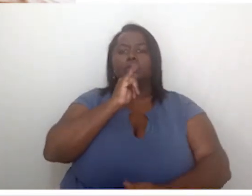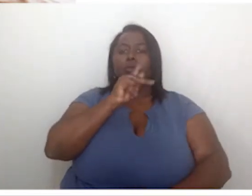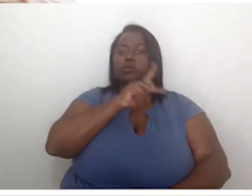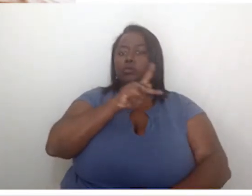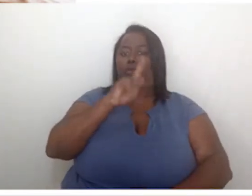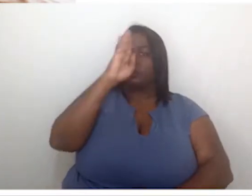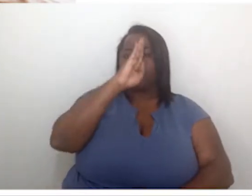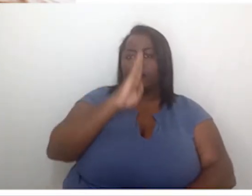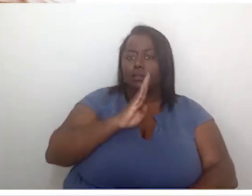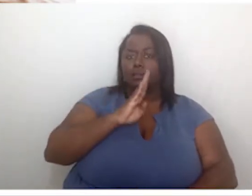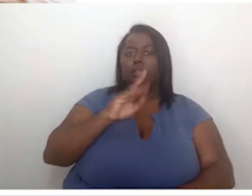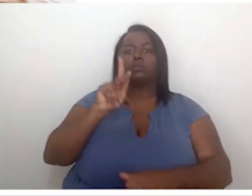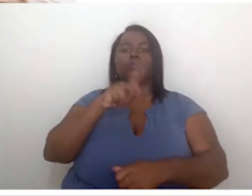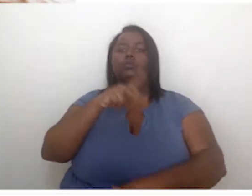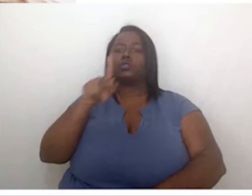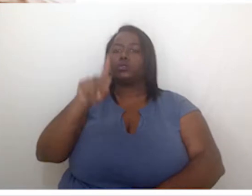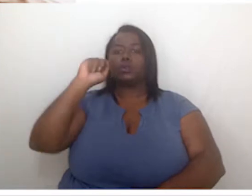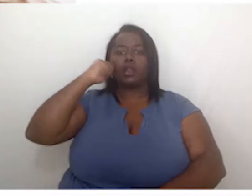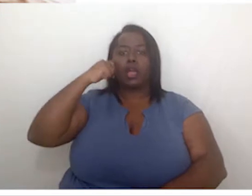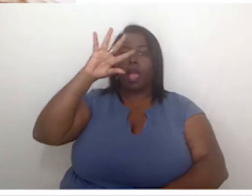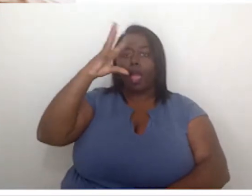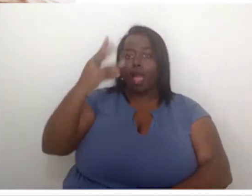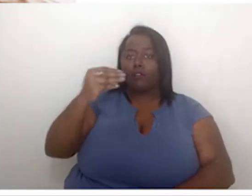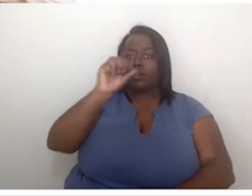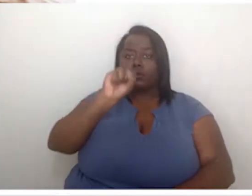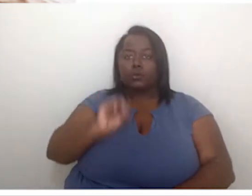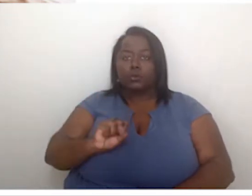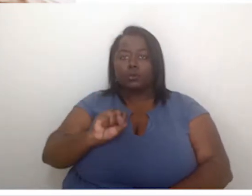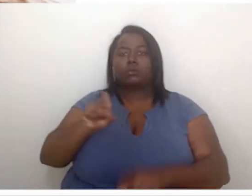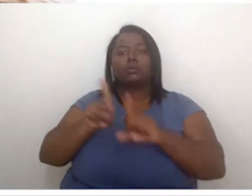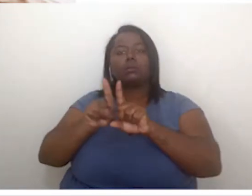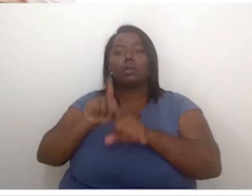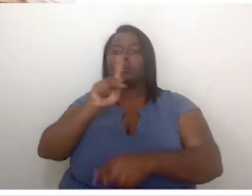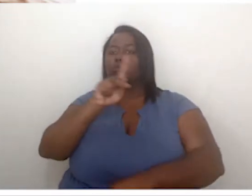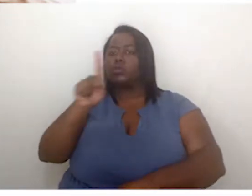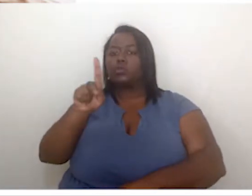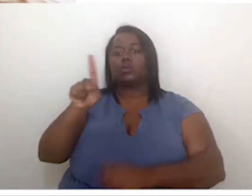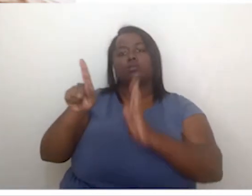profesores sudafricanos y profesores de Arabia Saudí.